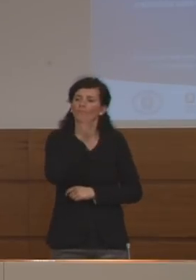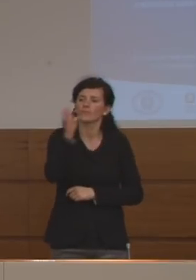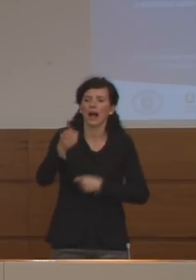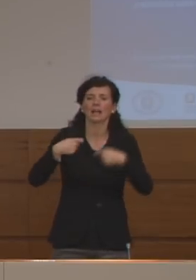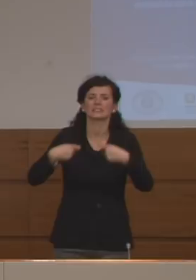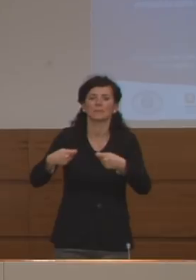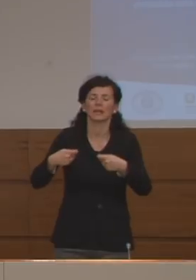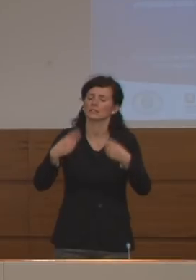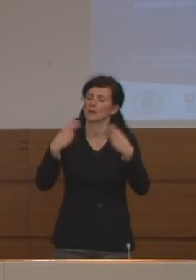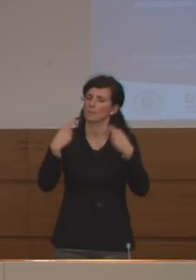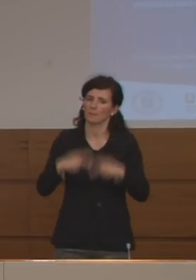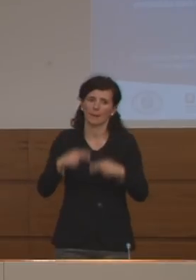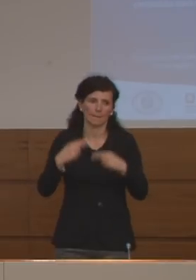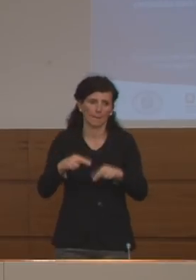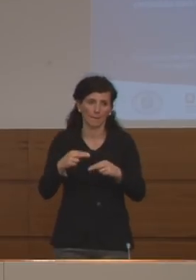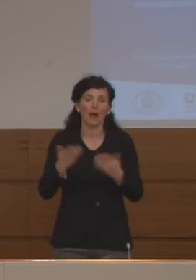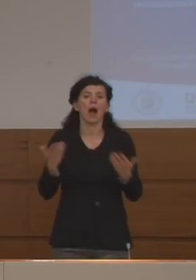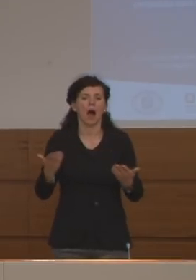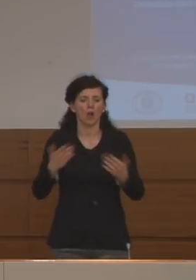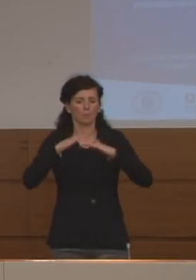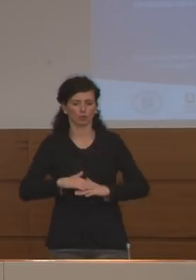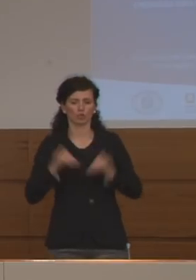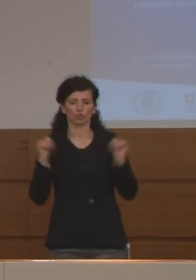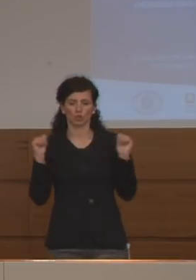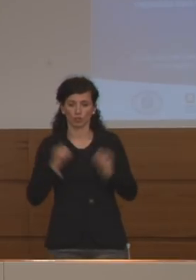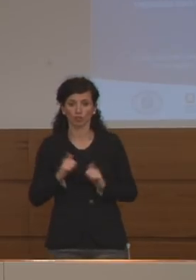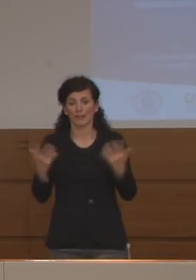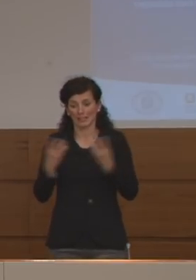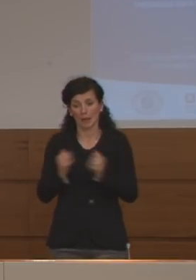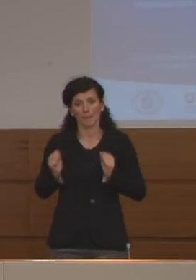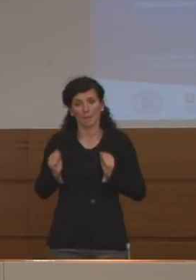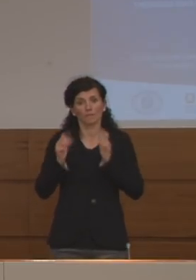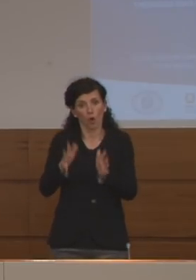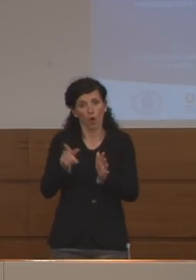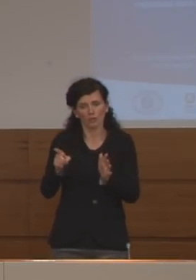il sistema di protezione civile, con i nostri volontari abbiamo messo in piedi